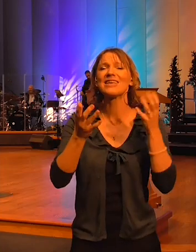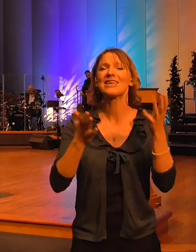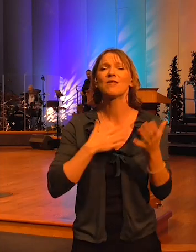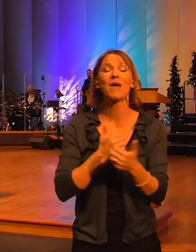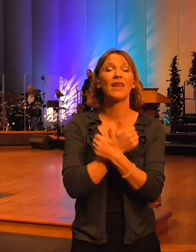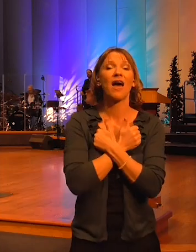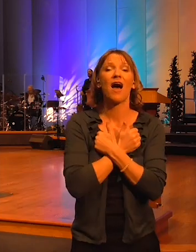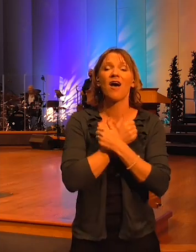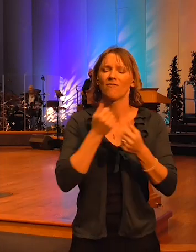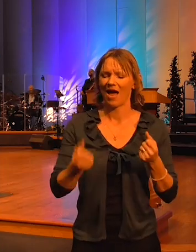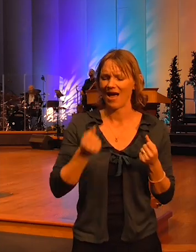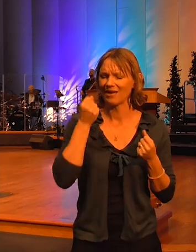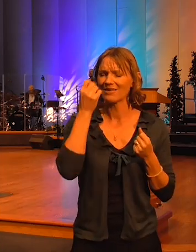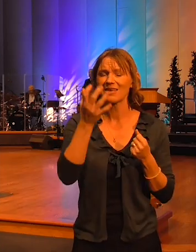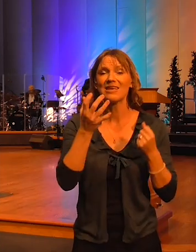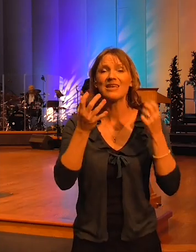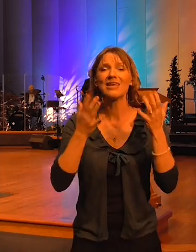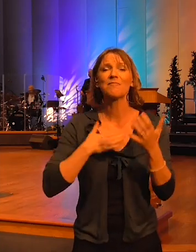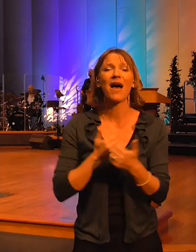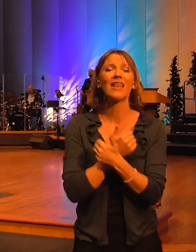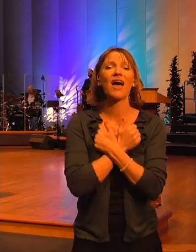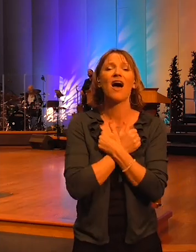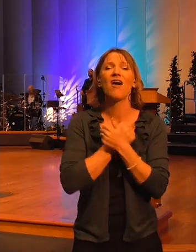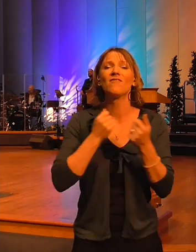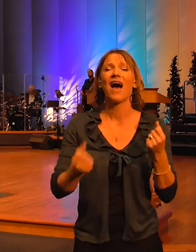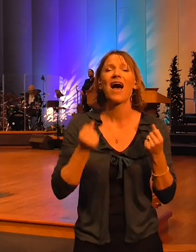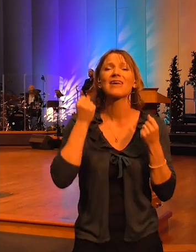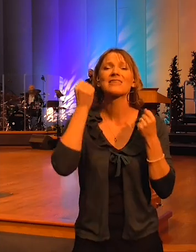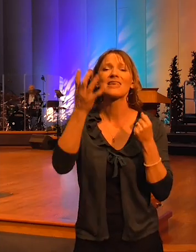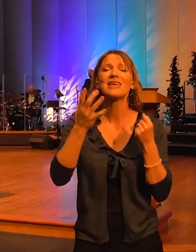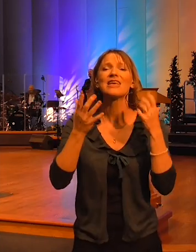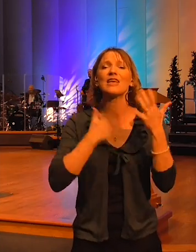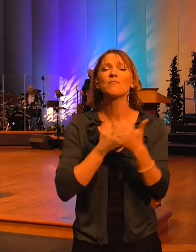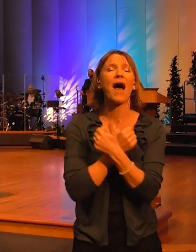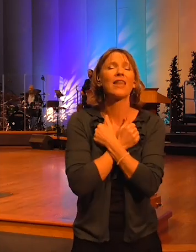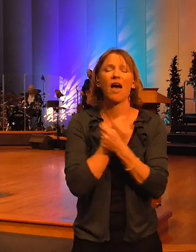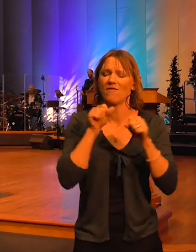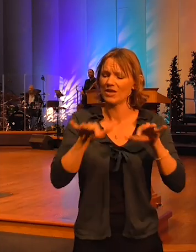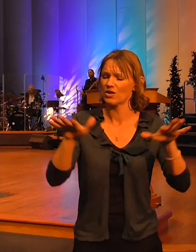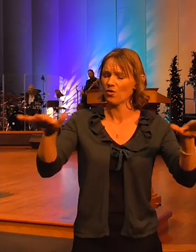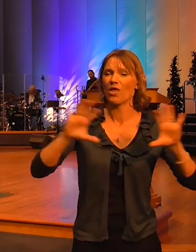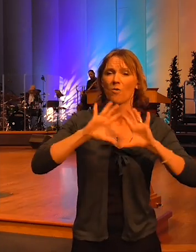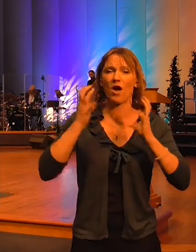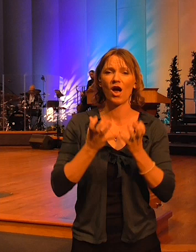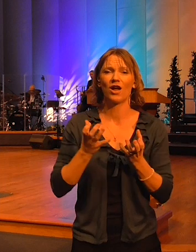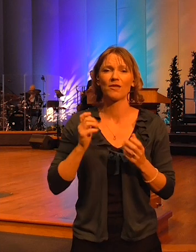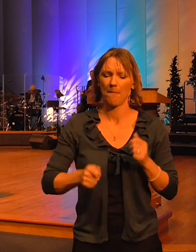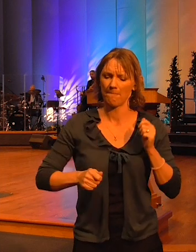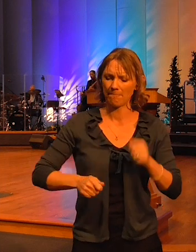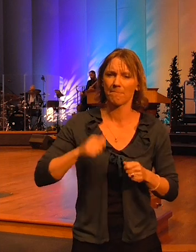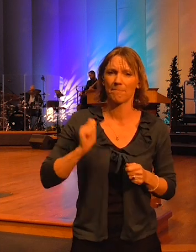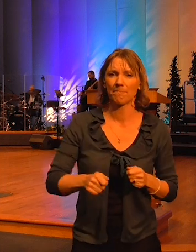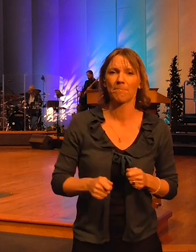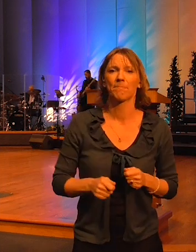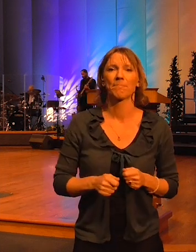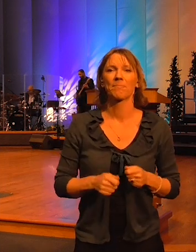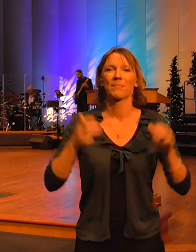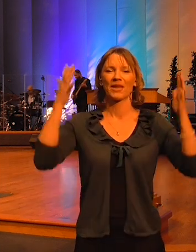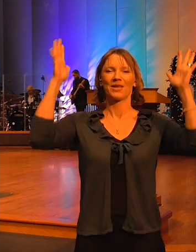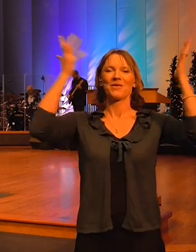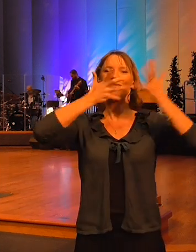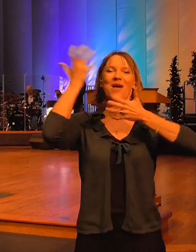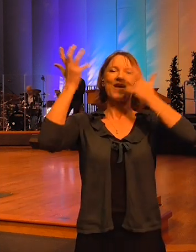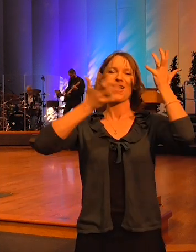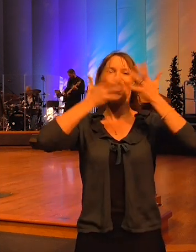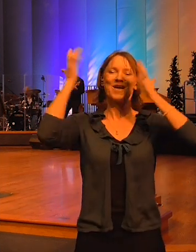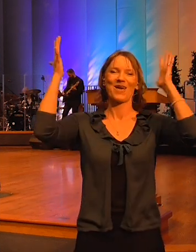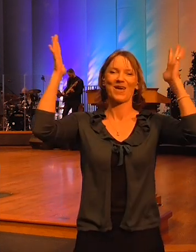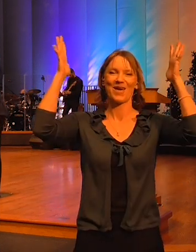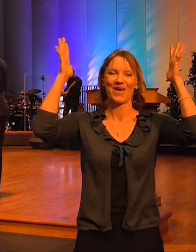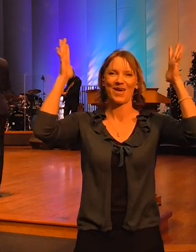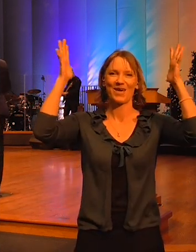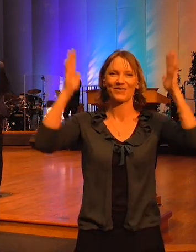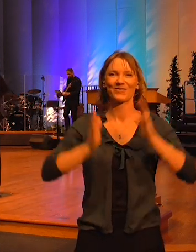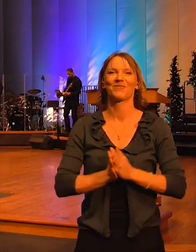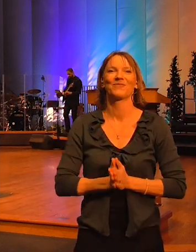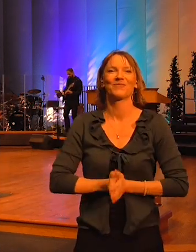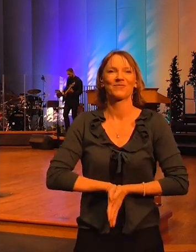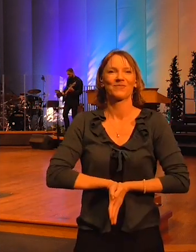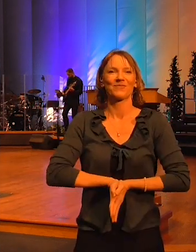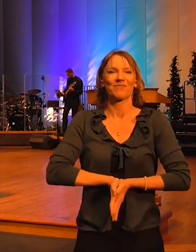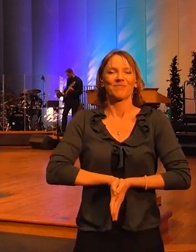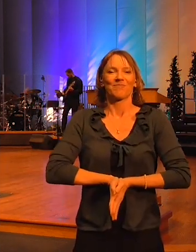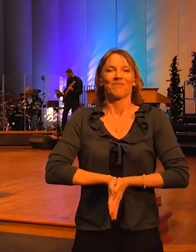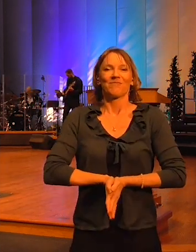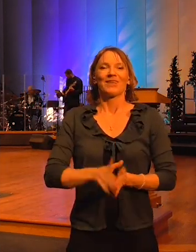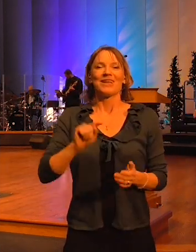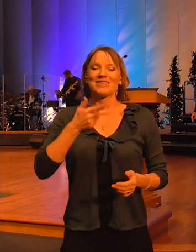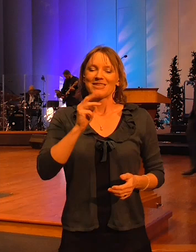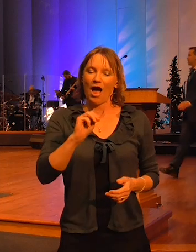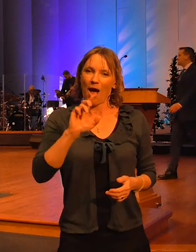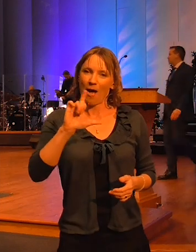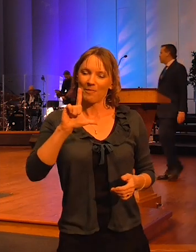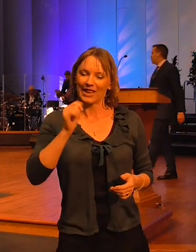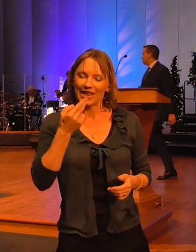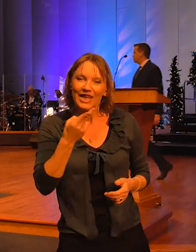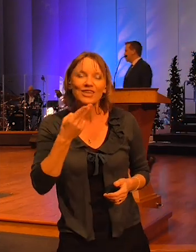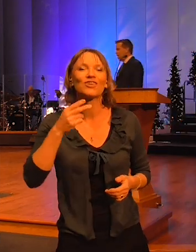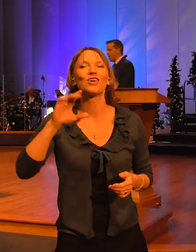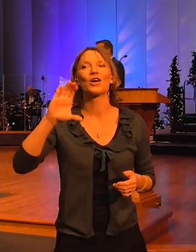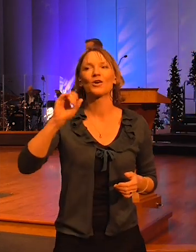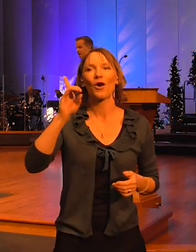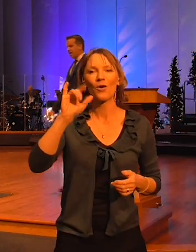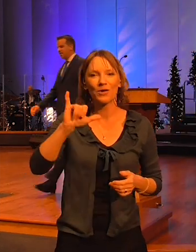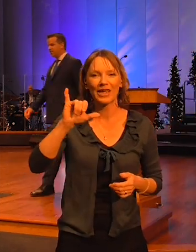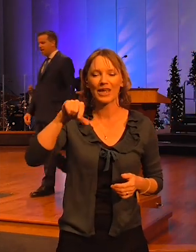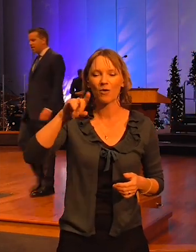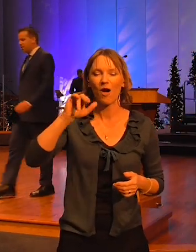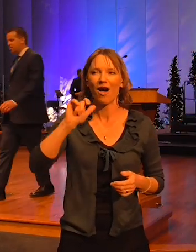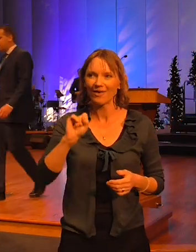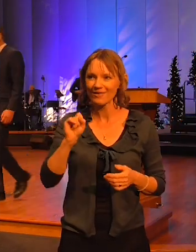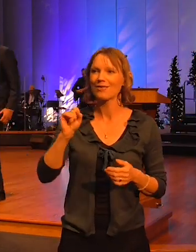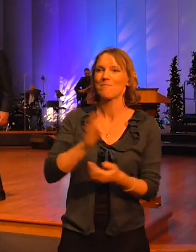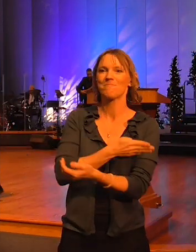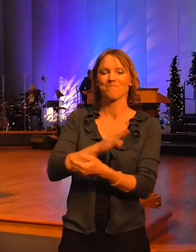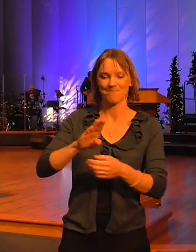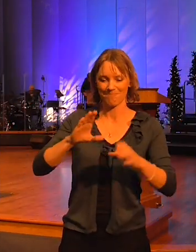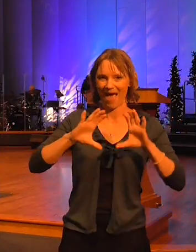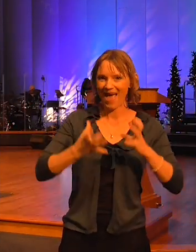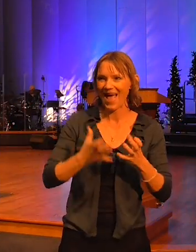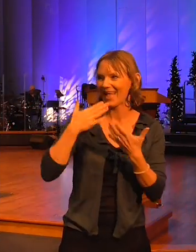mi amor mi amor mi amor [Música] Mundo Tom Lich Cody qus Mile High band gracias, sabes